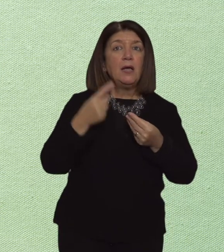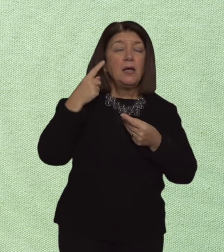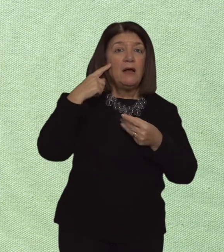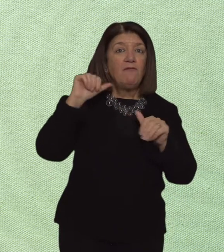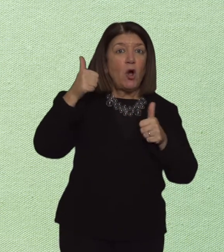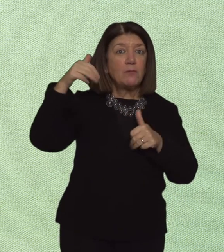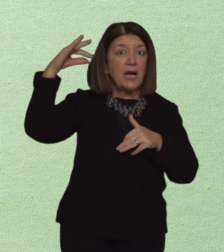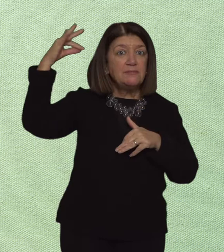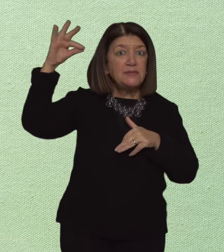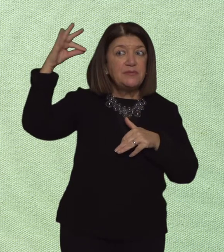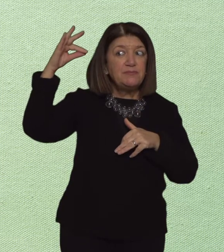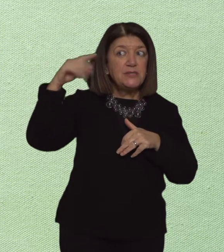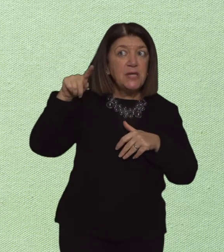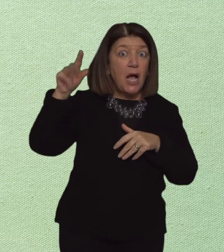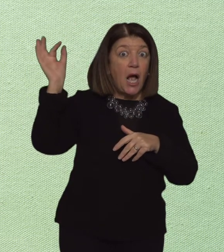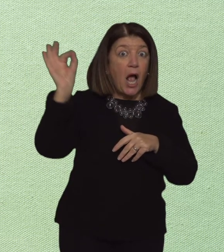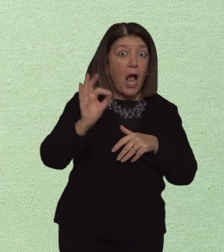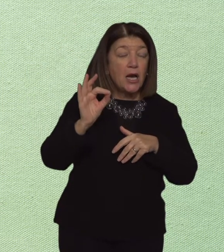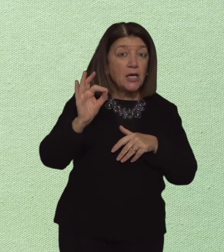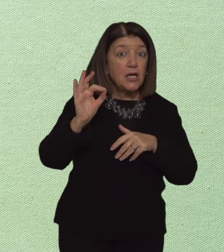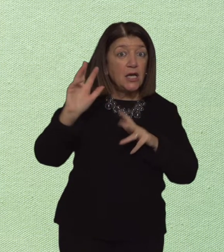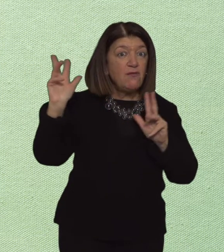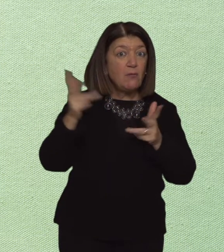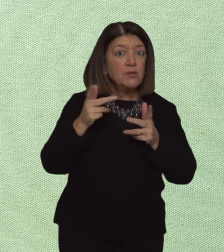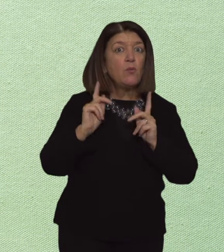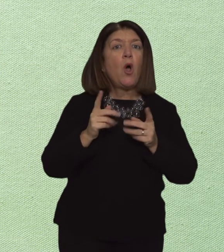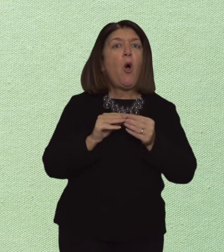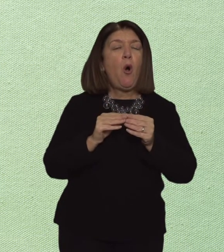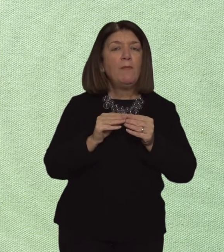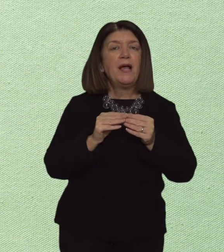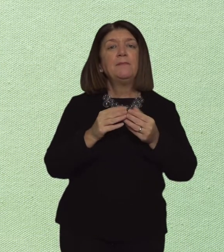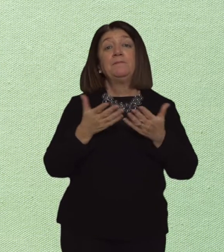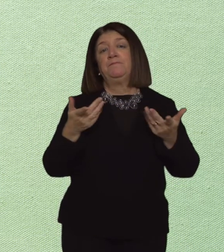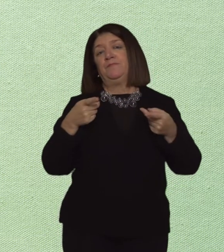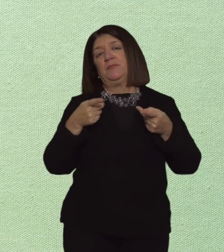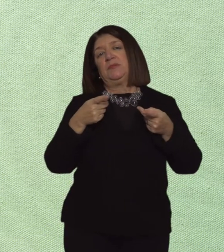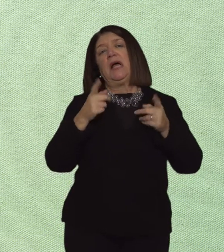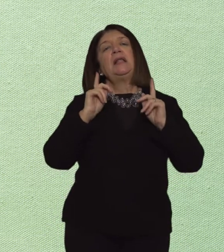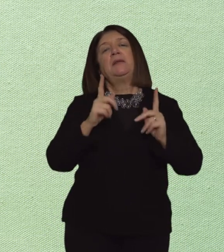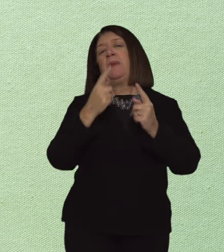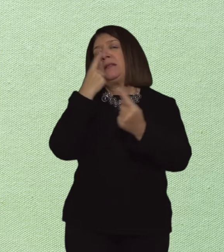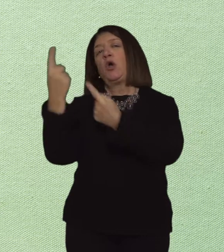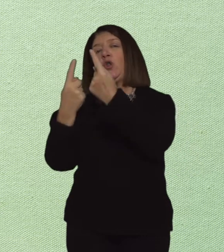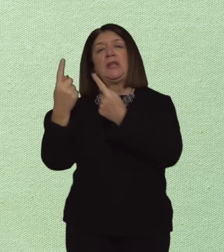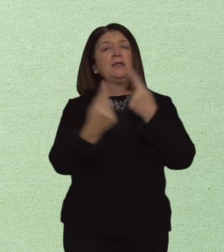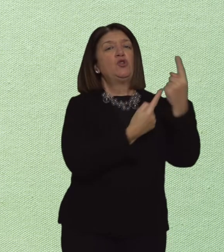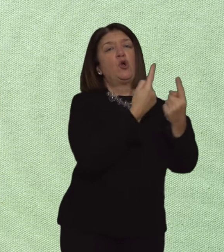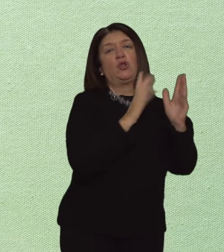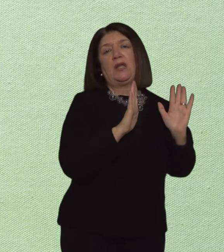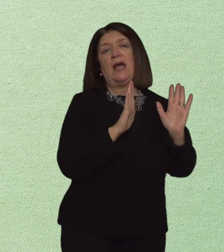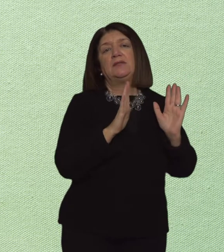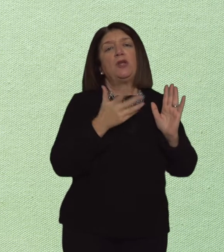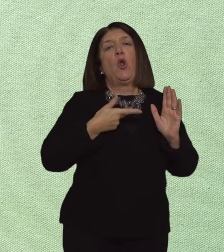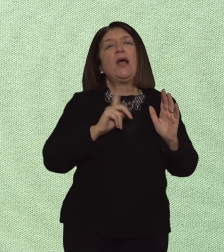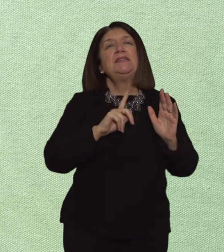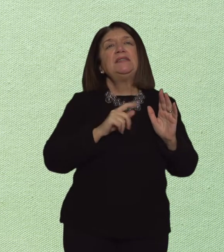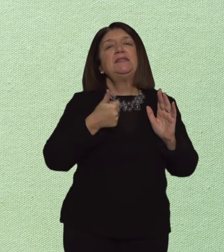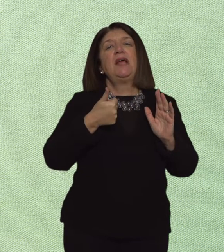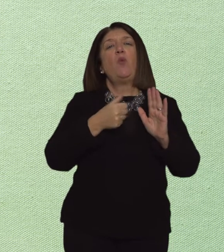dare una una ricetta perfetta alla convivenza, non è possibile dare una ricetta perfetta alla mancanza di